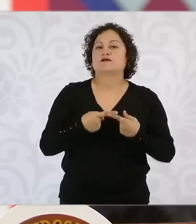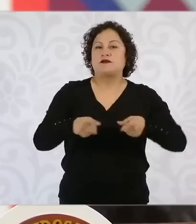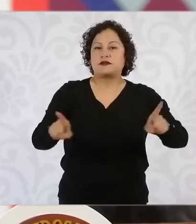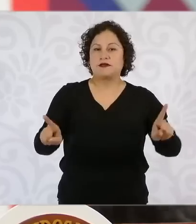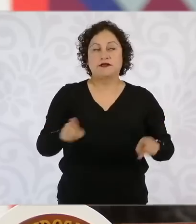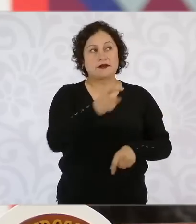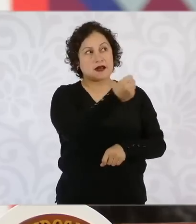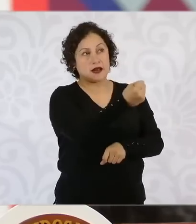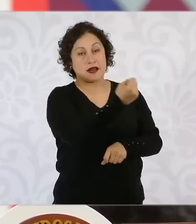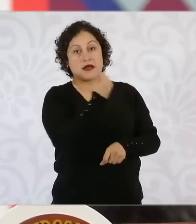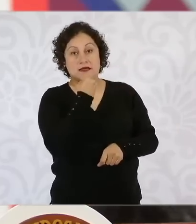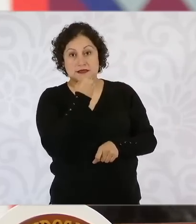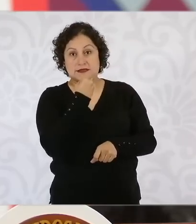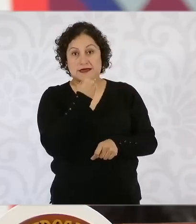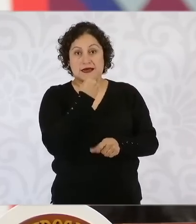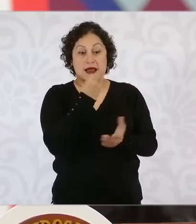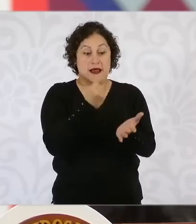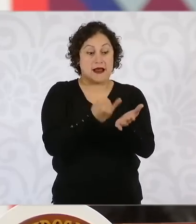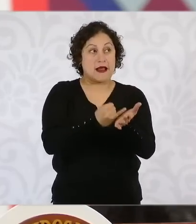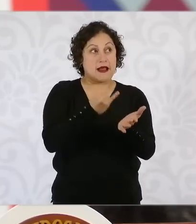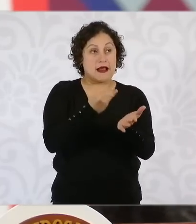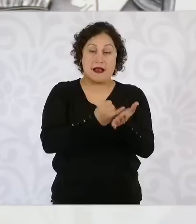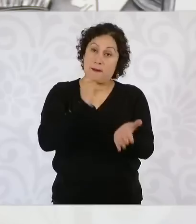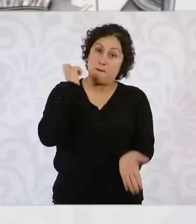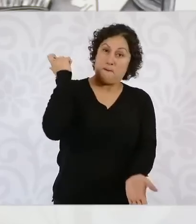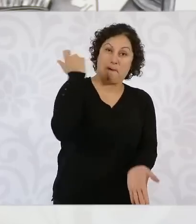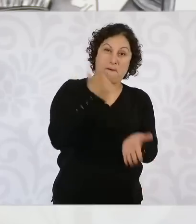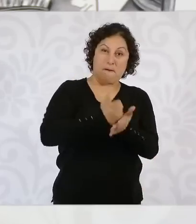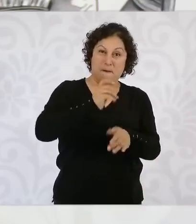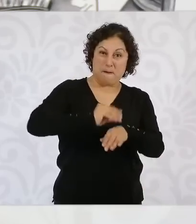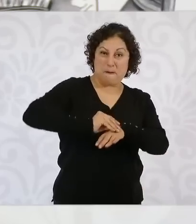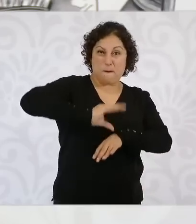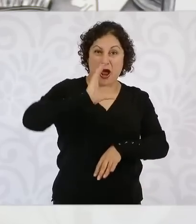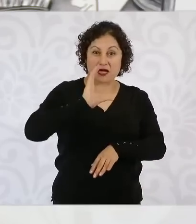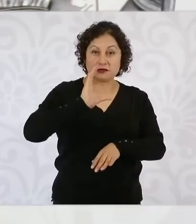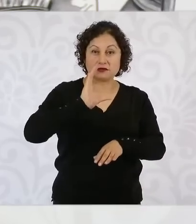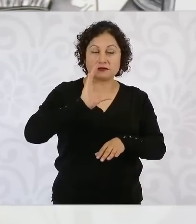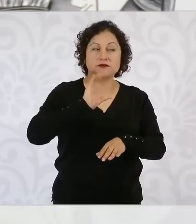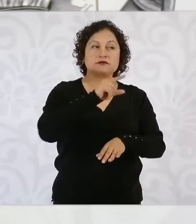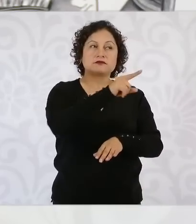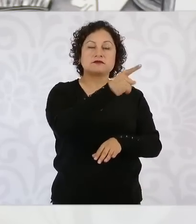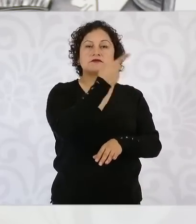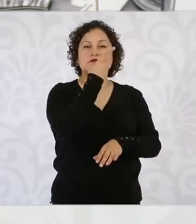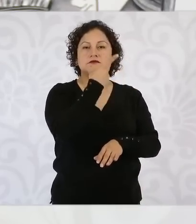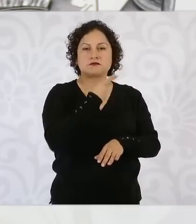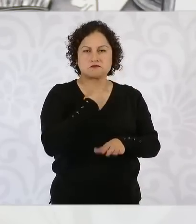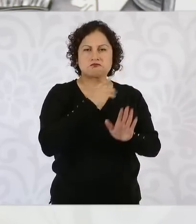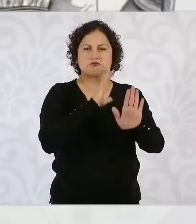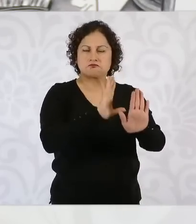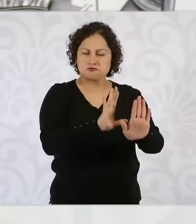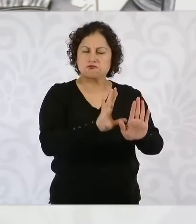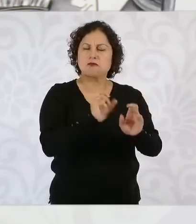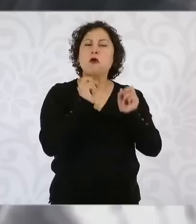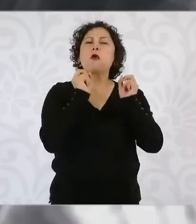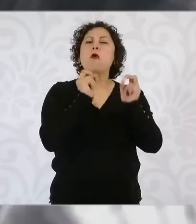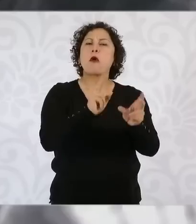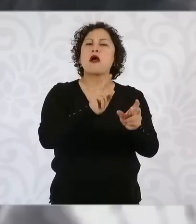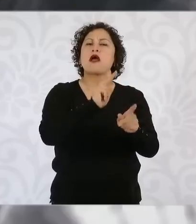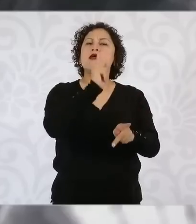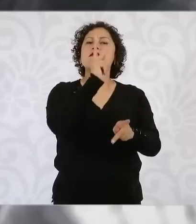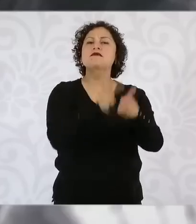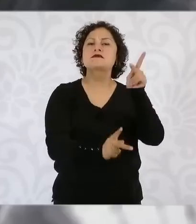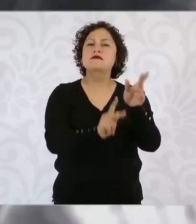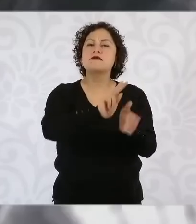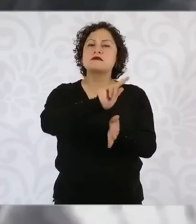los aranceles como le queramos llamar y eso da certidumbre y yo estoy segura que estas reuniones